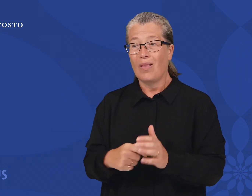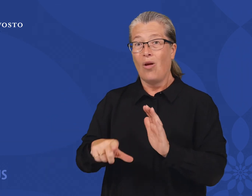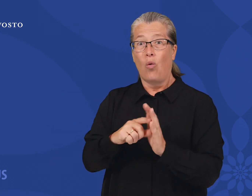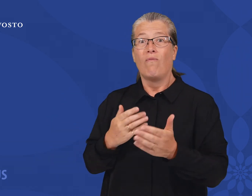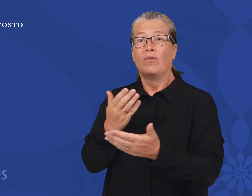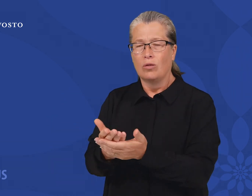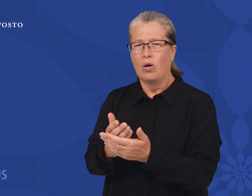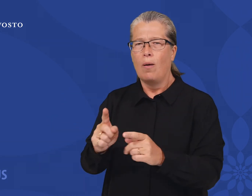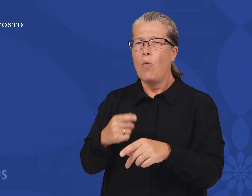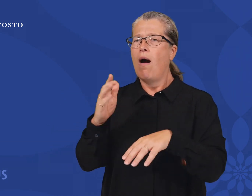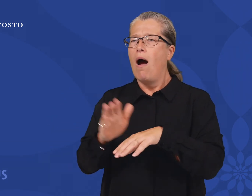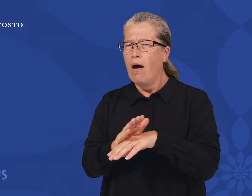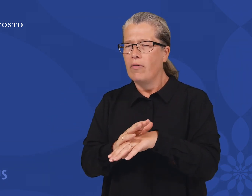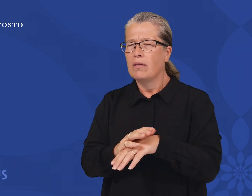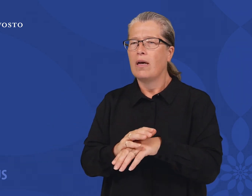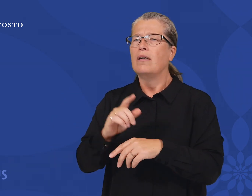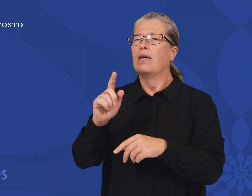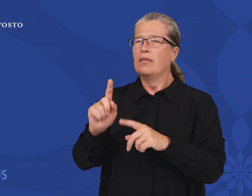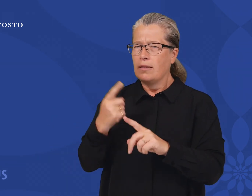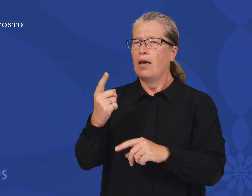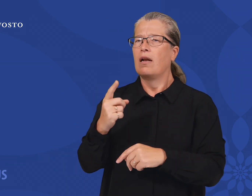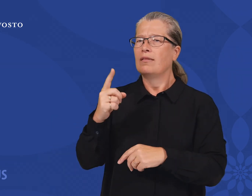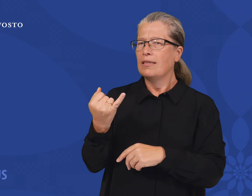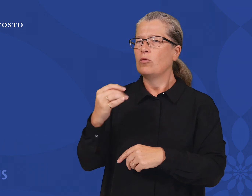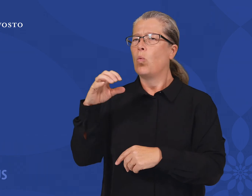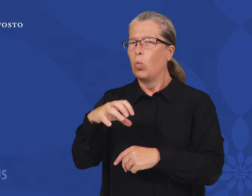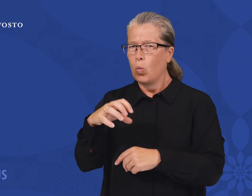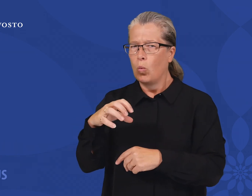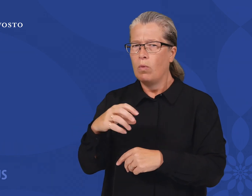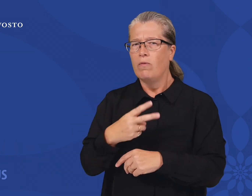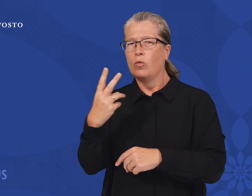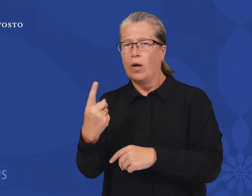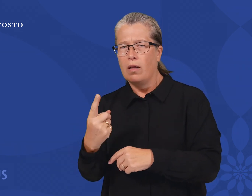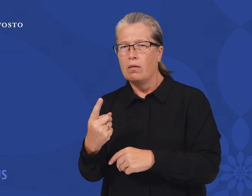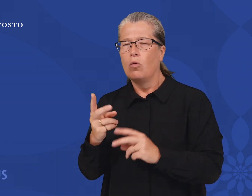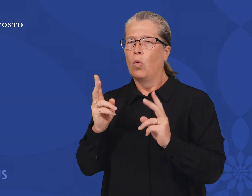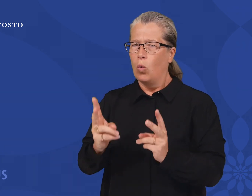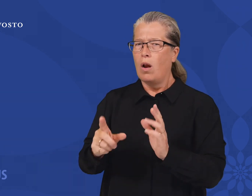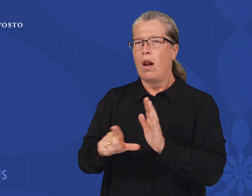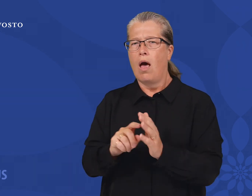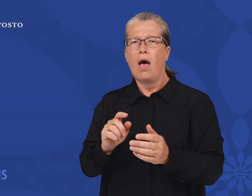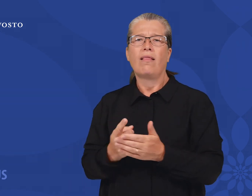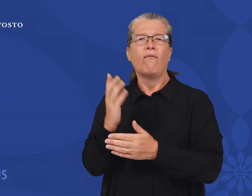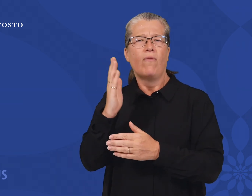Lagen föreslås träda i kraft den 16 oktober 2021, och de temporära -